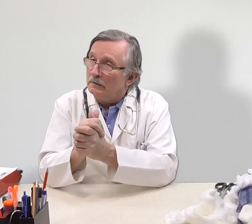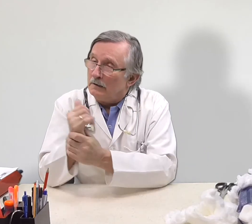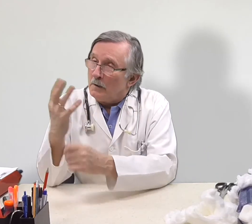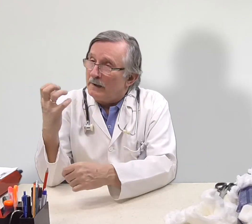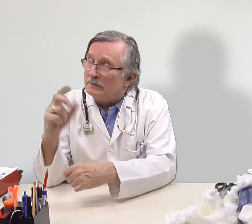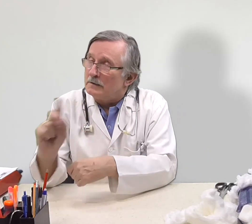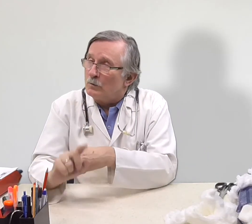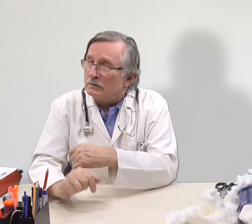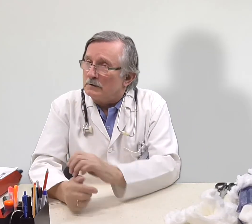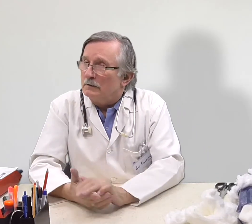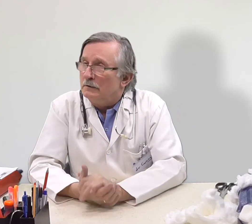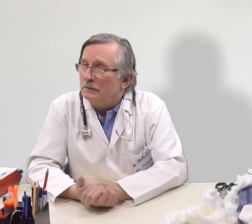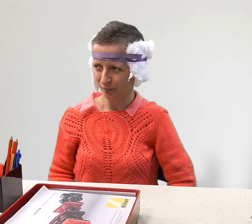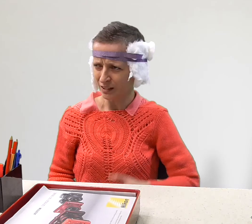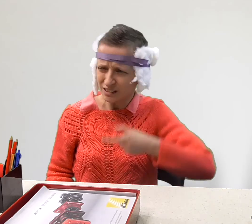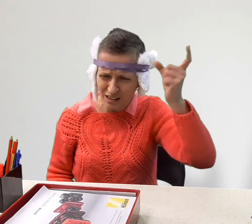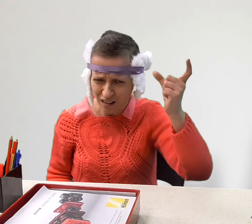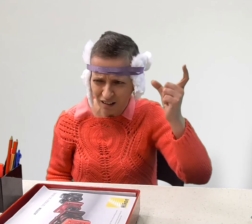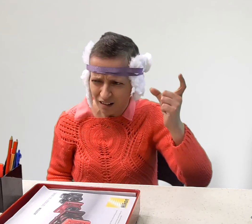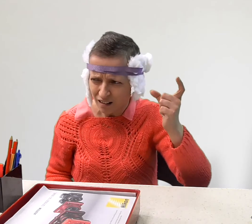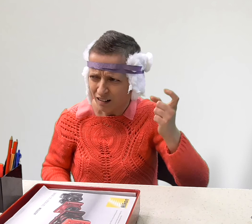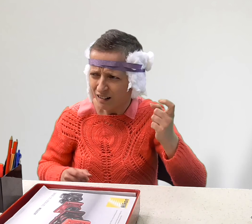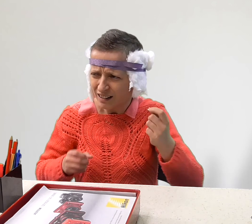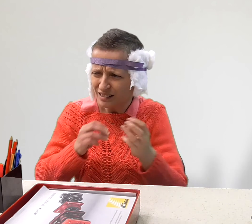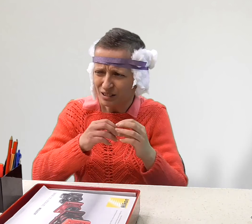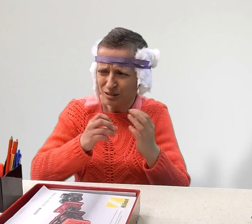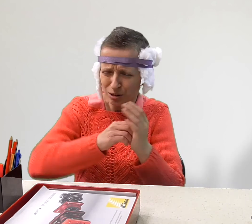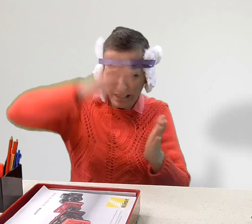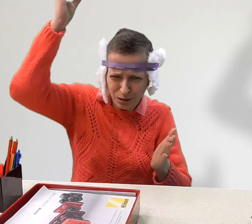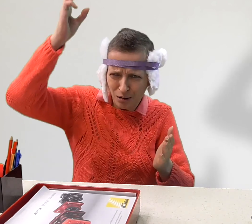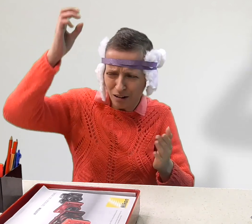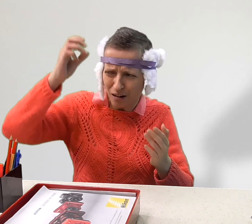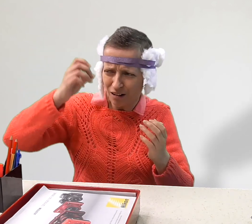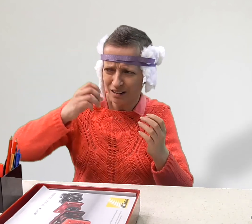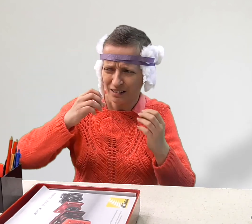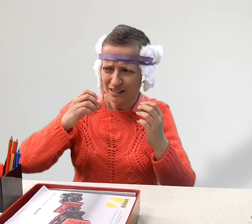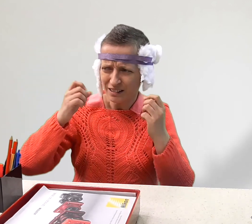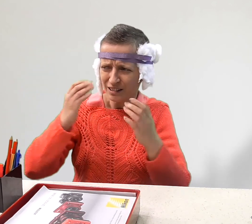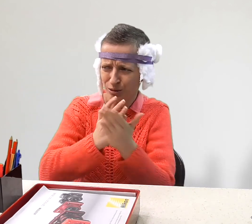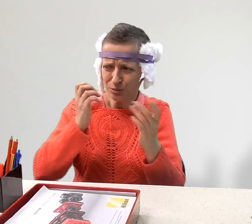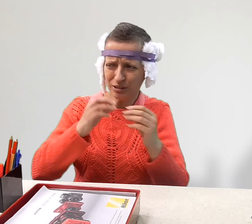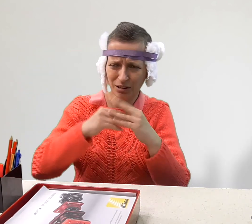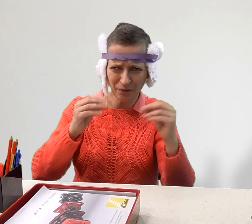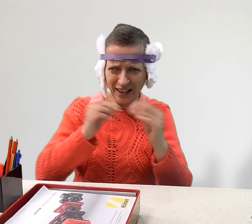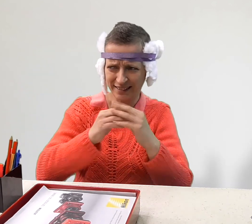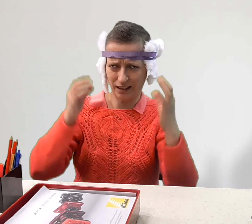500 zł. Co?! Tak drogo?! Przecież to tylko wata!